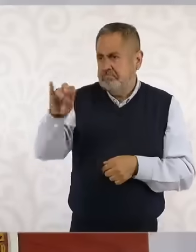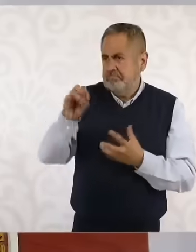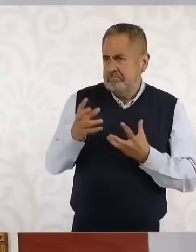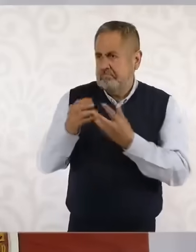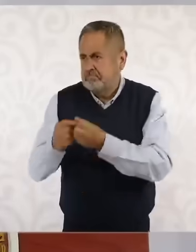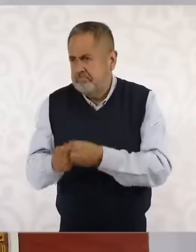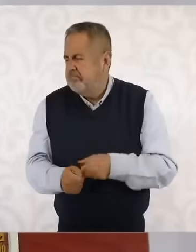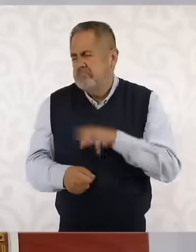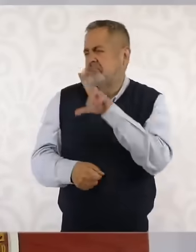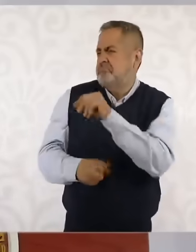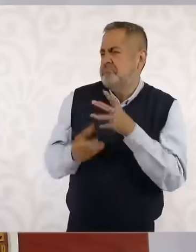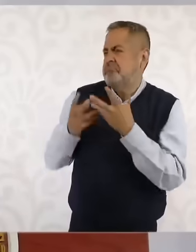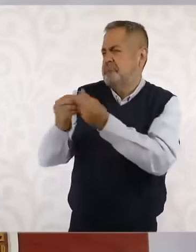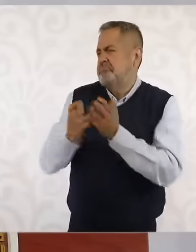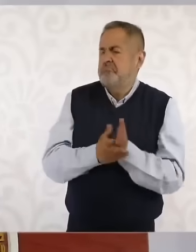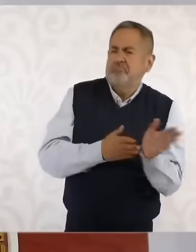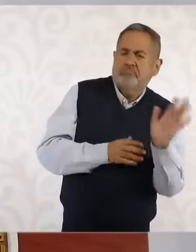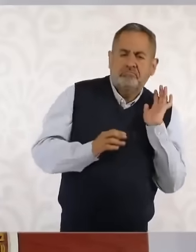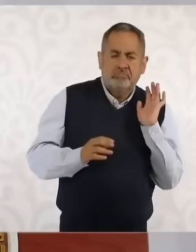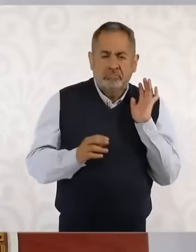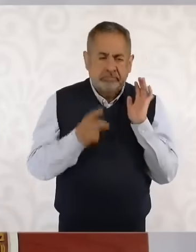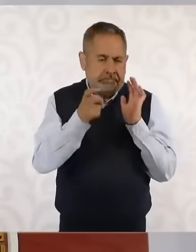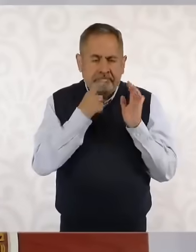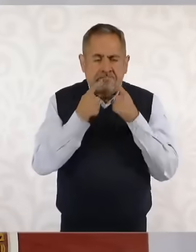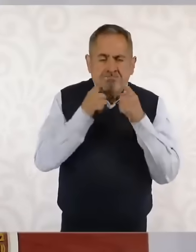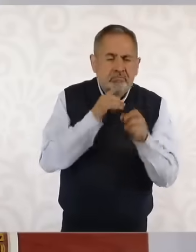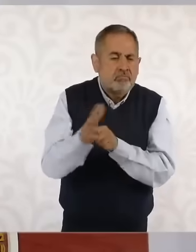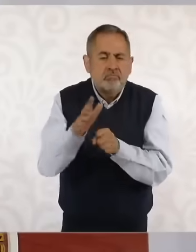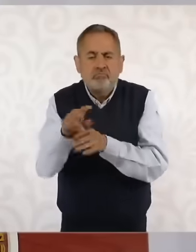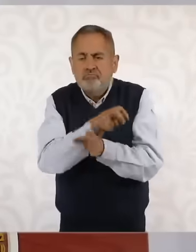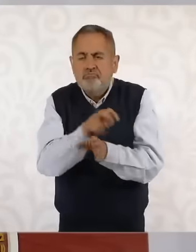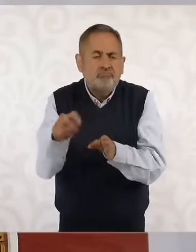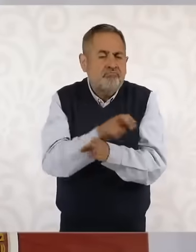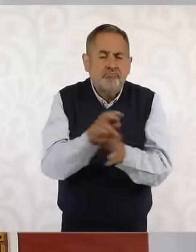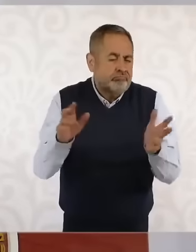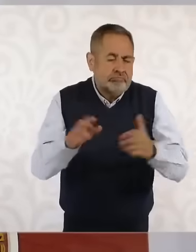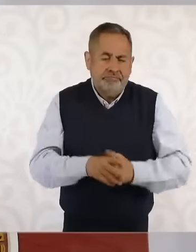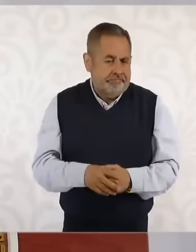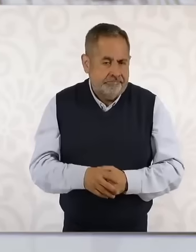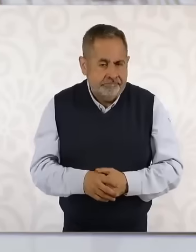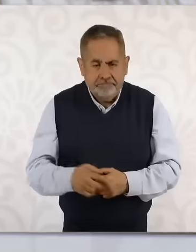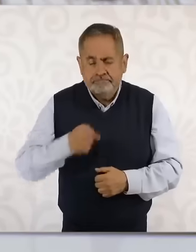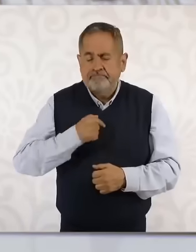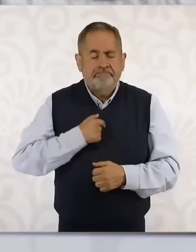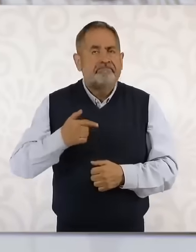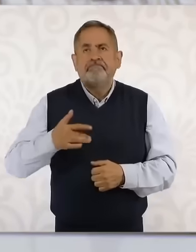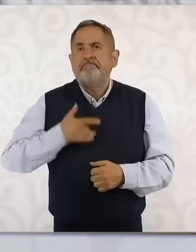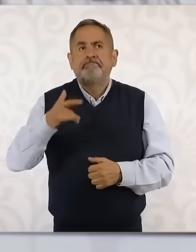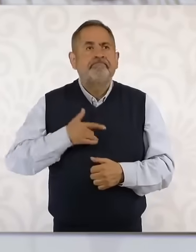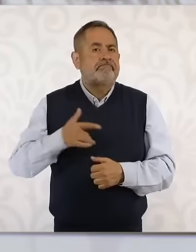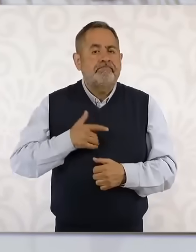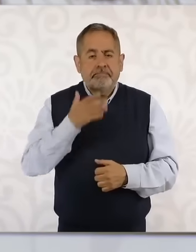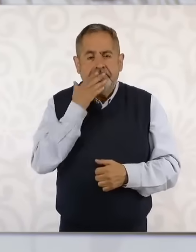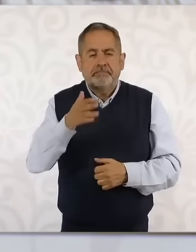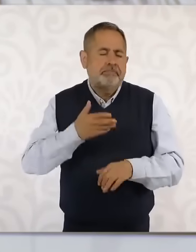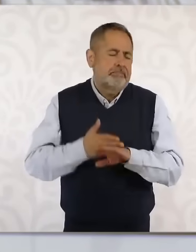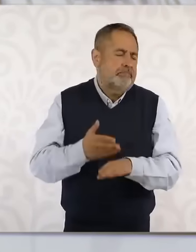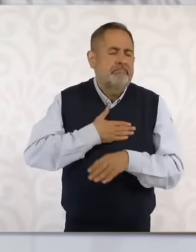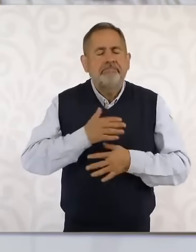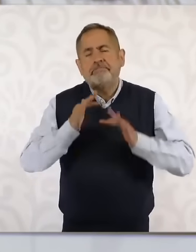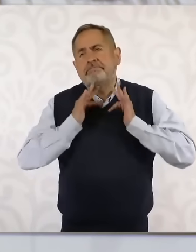Tomar una posición frente a un debate. Yo estoy muy eh tranquila, digamos.